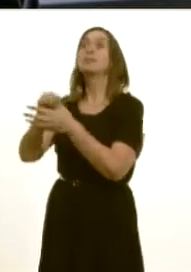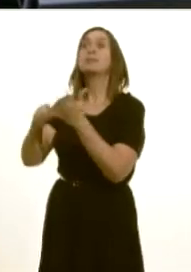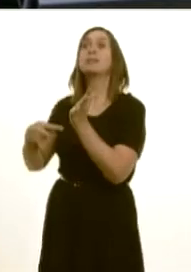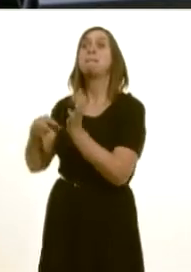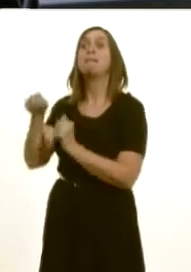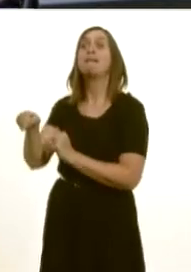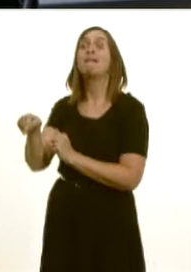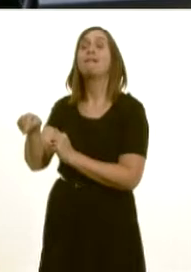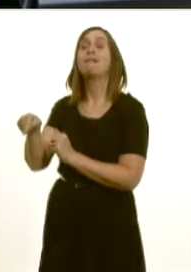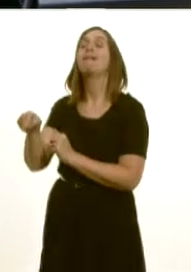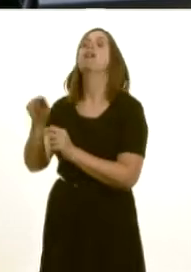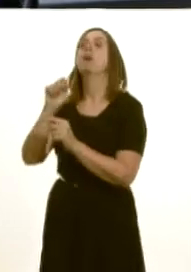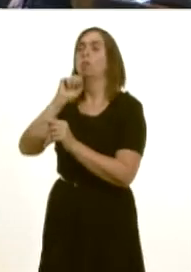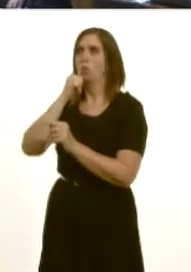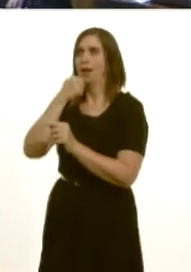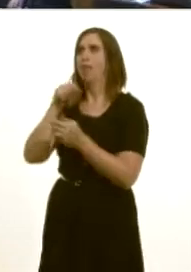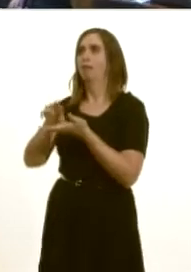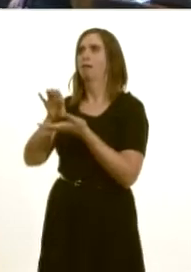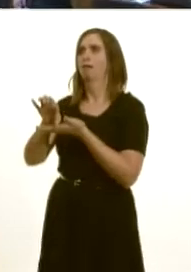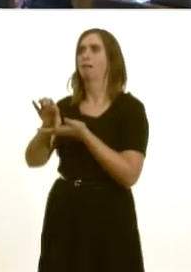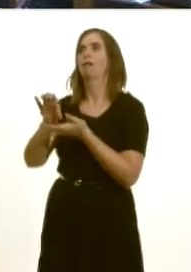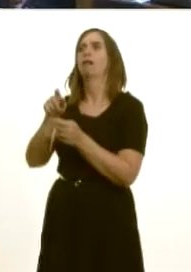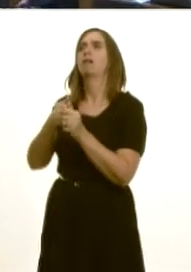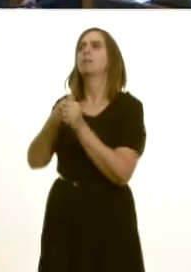cymorth i lawer o bobl ifanc i gael cyflogaeth ac addysg.